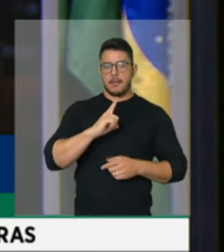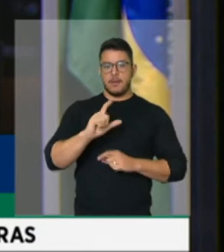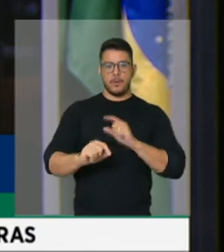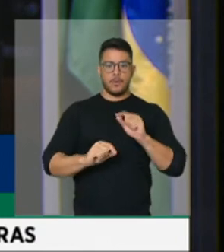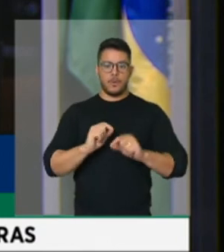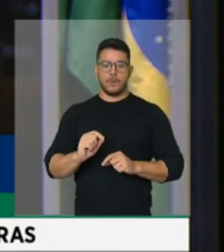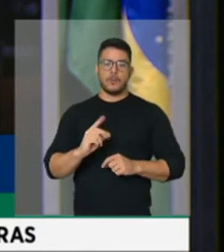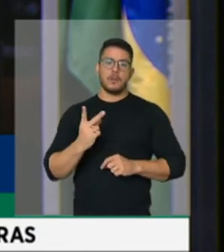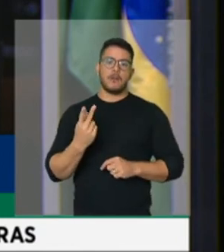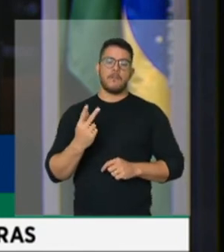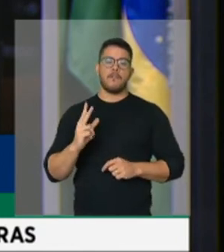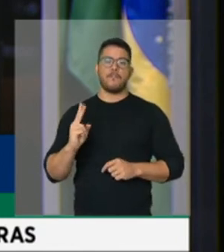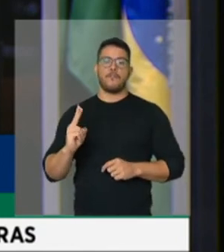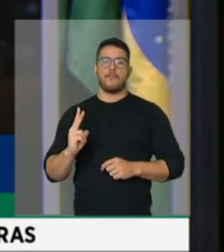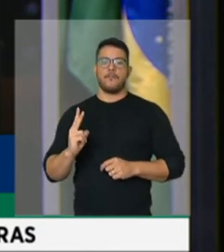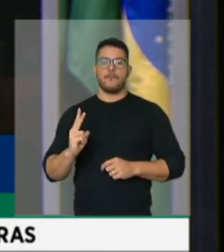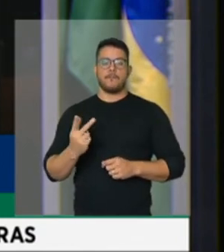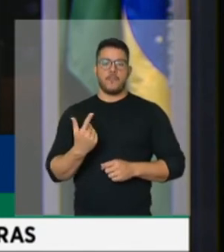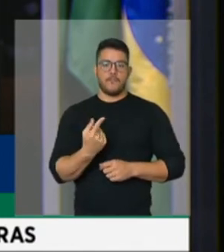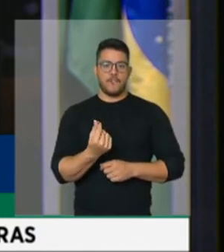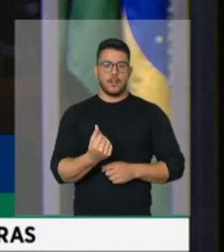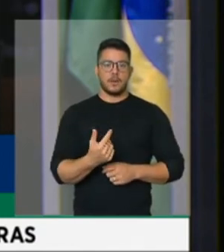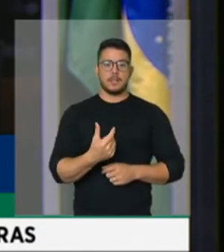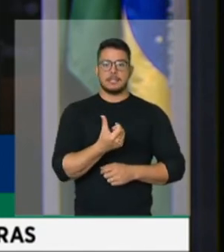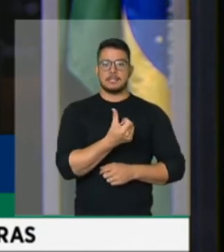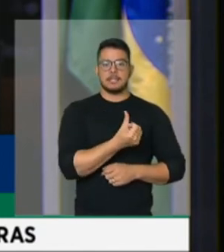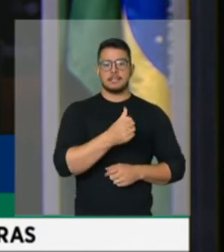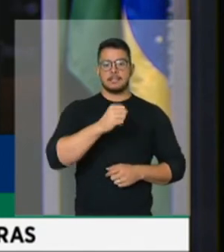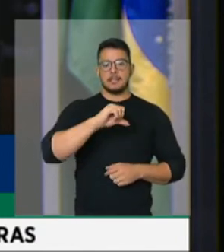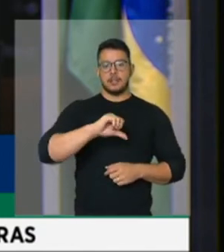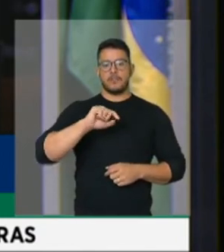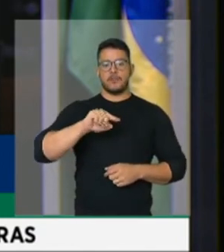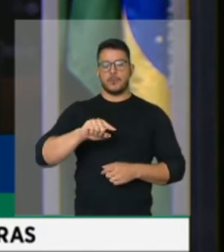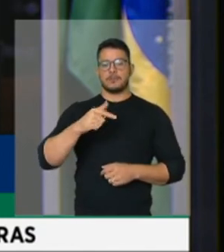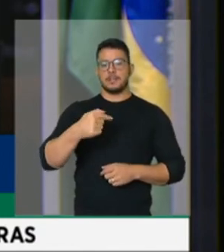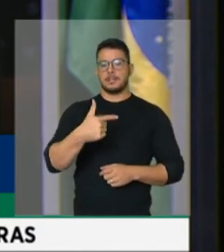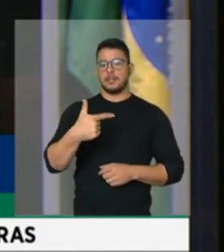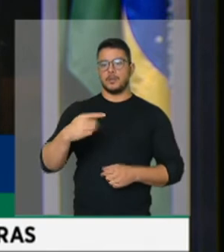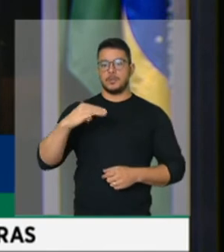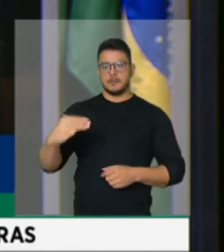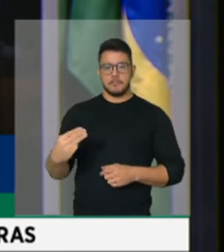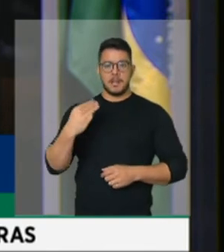TCU DE QUE, ABRE ASPAS, CONSIDERANDO TODO PASSIVO CONTINGENTE RELACIONADO AÇÕES JUDICIAIS CONTRA EMPRESAS DO GRUPO ELETROBRAS INCLUSIVE CLASSIFICADAS COMO